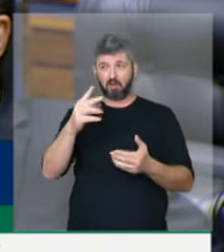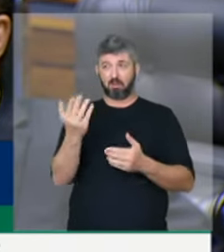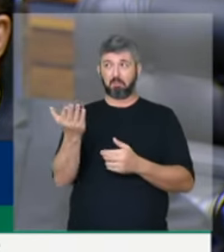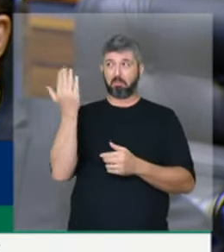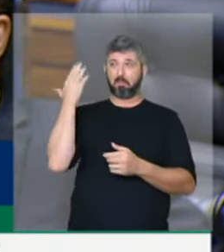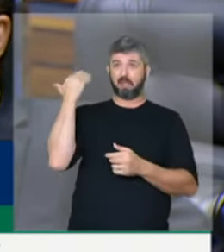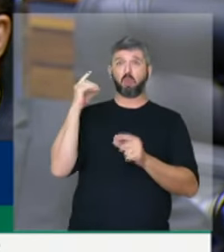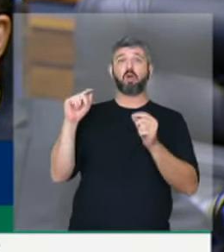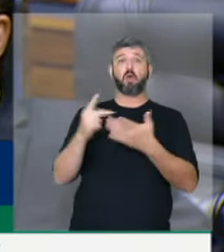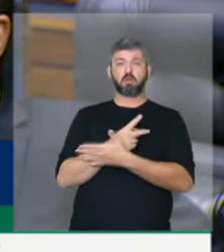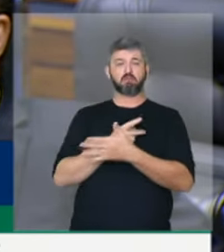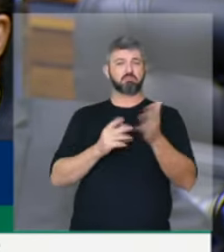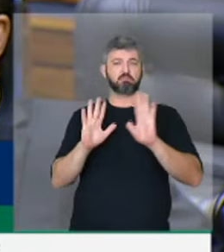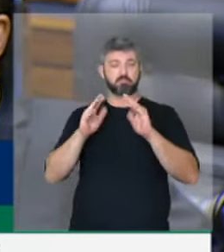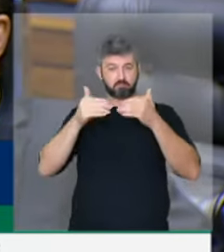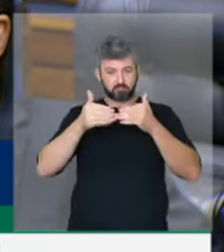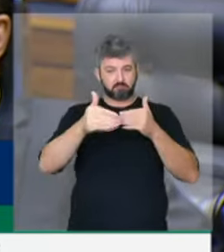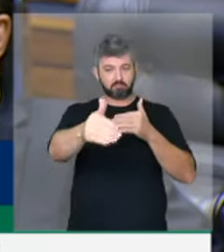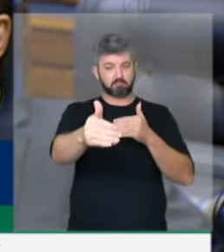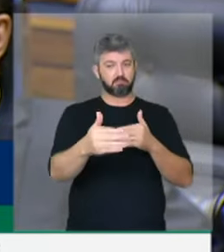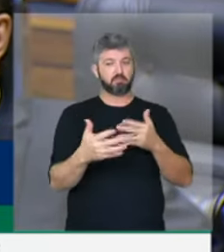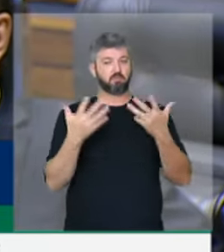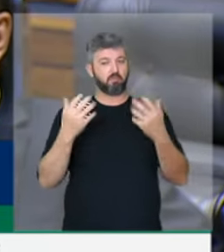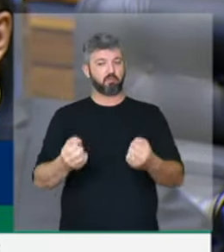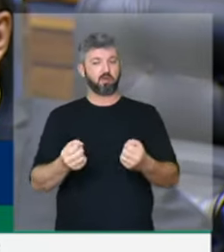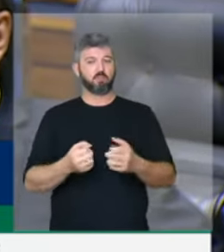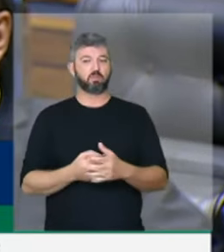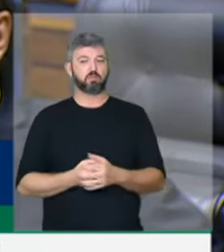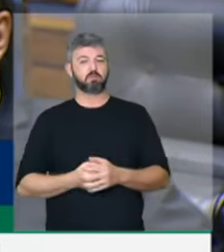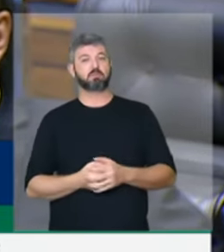NÓS TEMOS QUE BUSCAR SOLUÇÕ ES.... PARA ESSE MOMENTO E A CÂMARA TEM CUMPRIDO ESSE PAPEL. A ORIENTAÇÃO SIM A